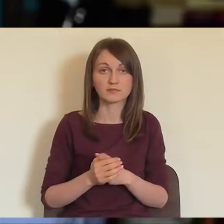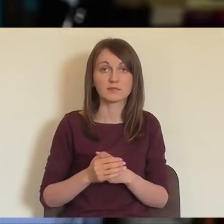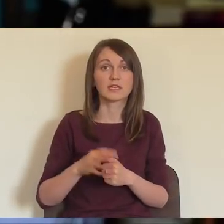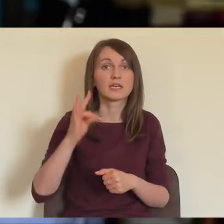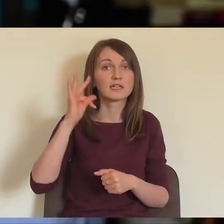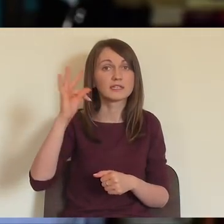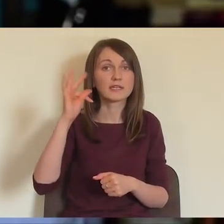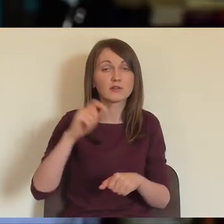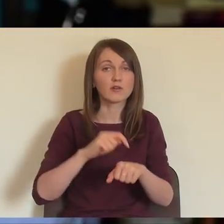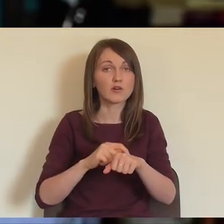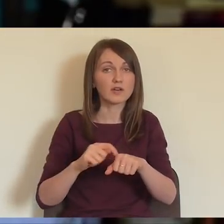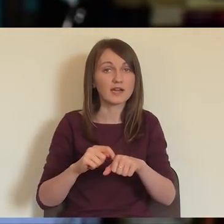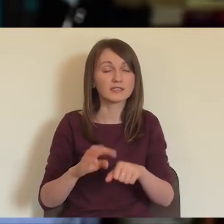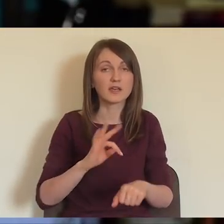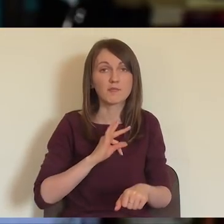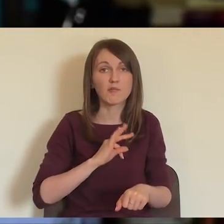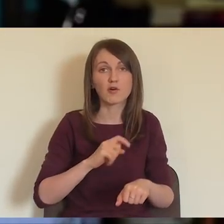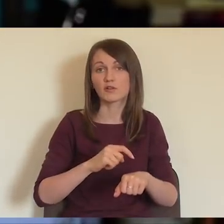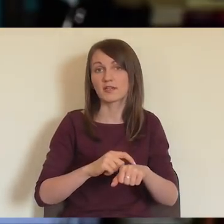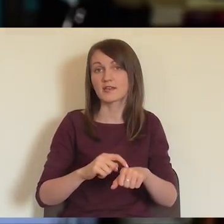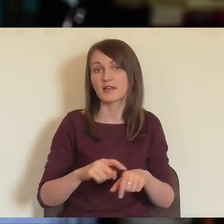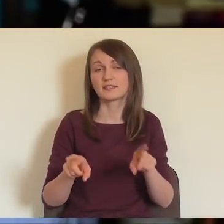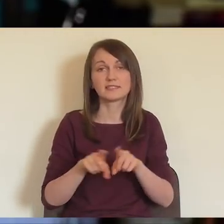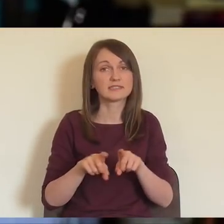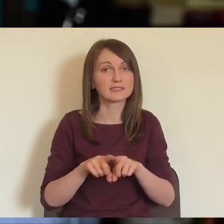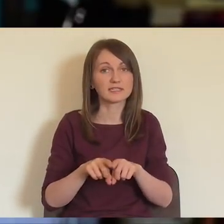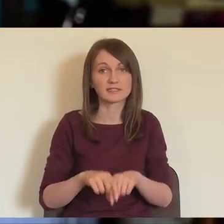Jego rany nie są jakieś mniej bolące niż moje, są takie same.